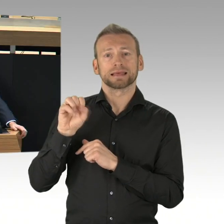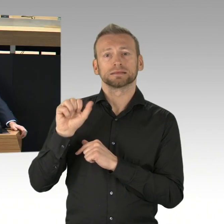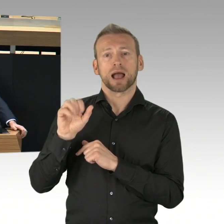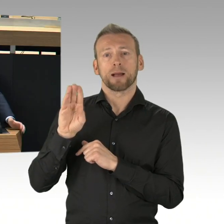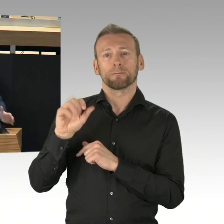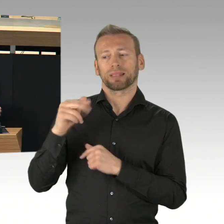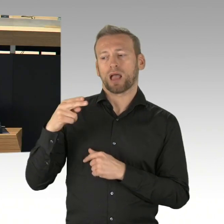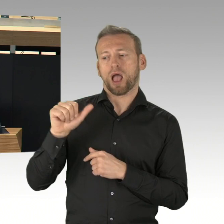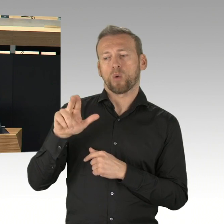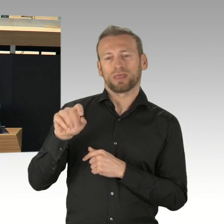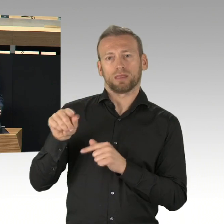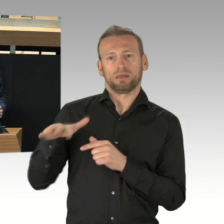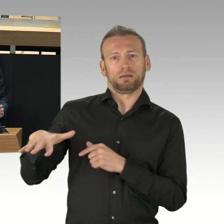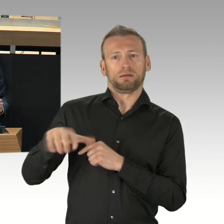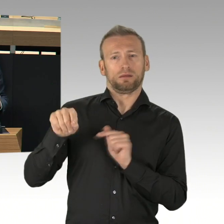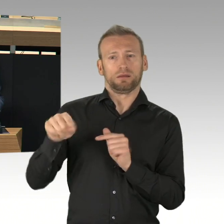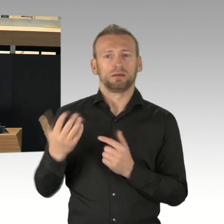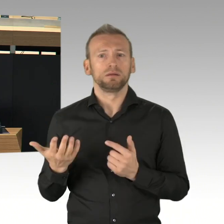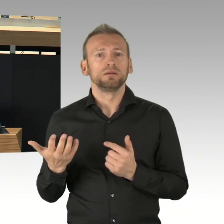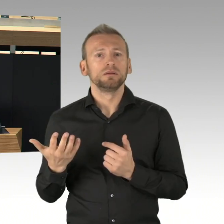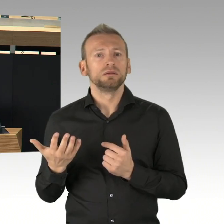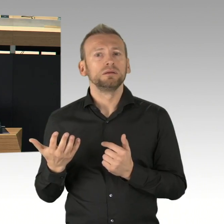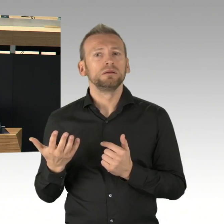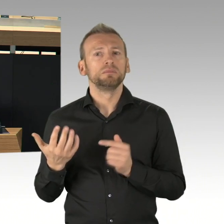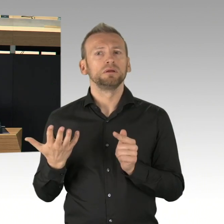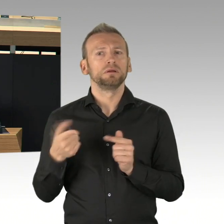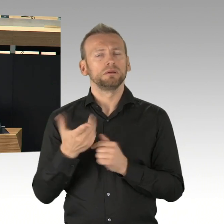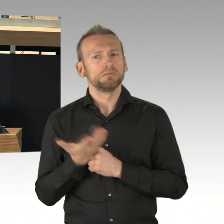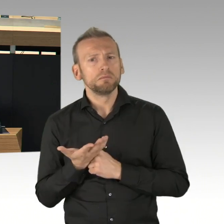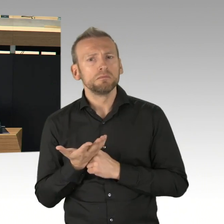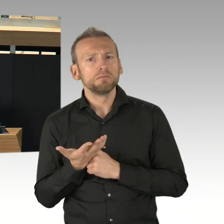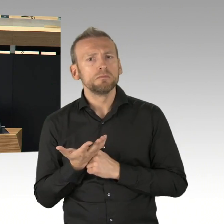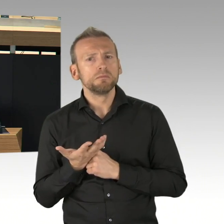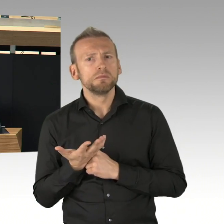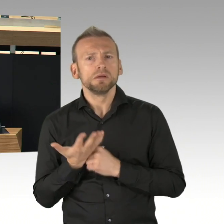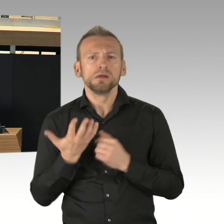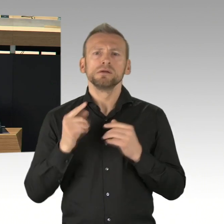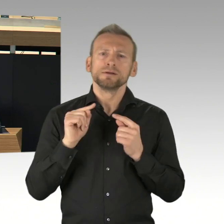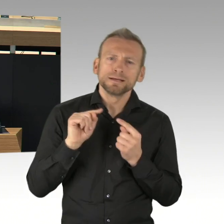führt das dazu, dass die Herausforderungen extrem groß werden und das vor allen Dingen Höchstpreise entstehen